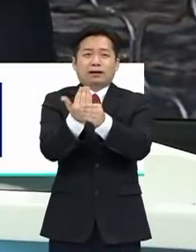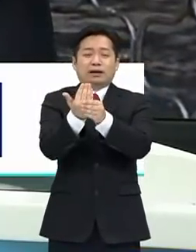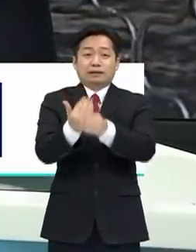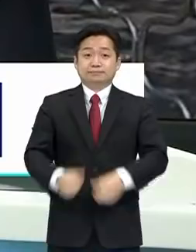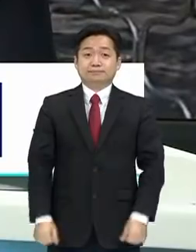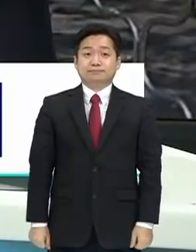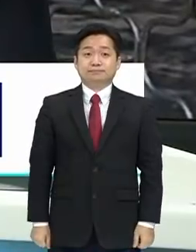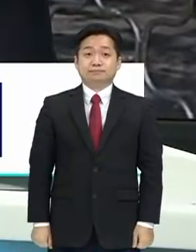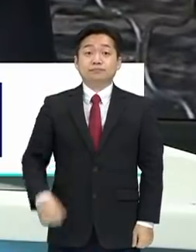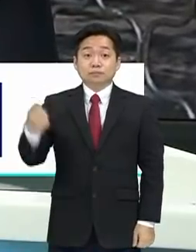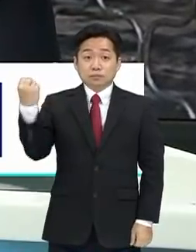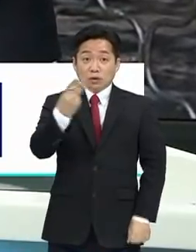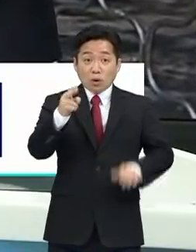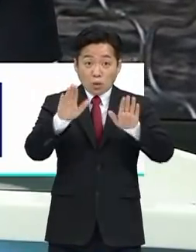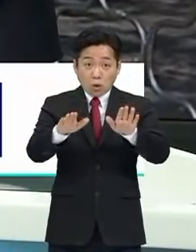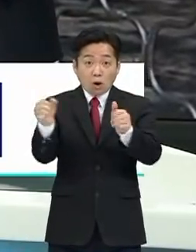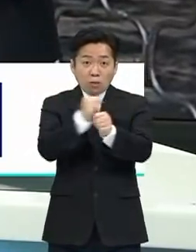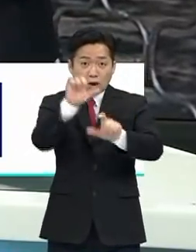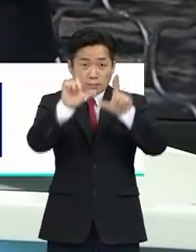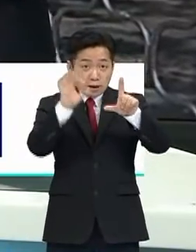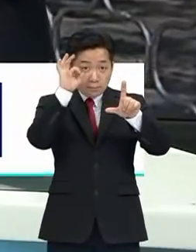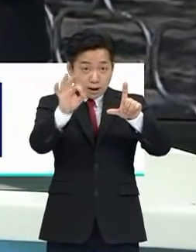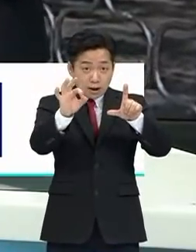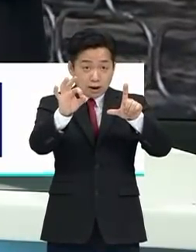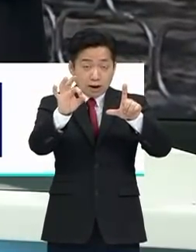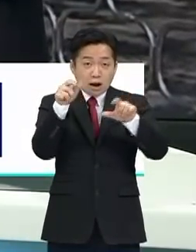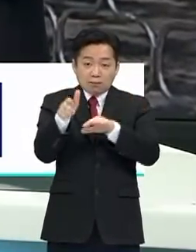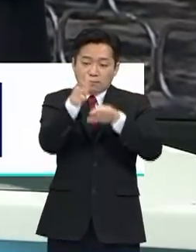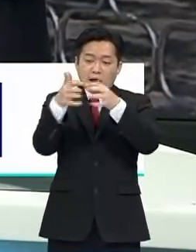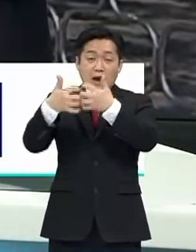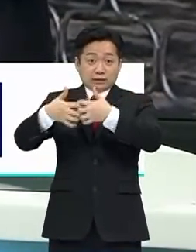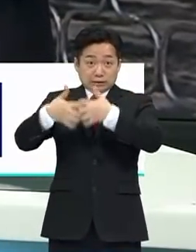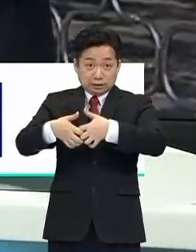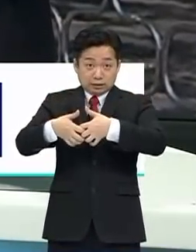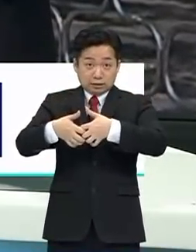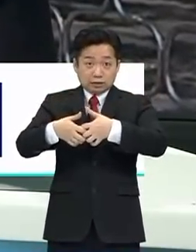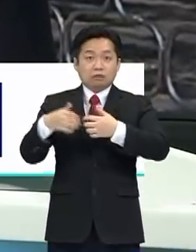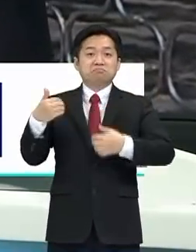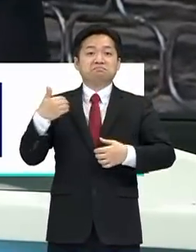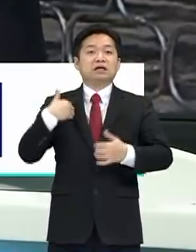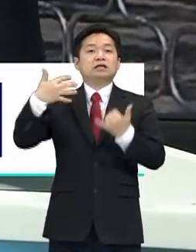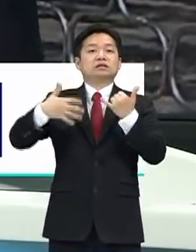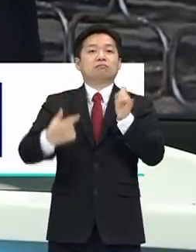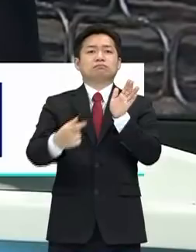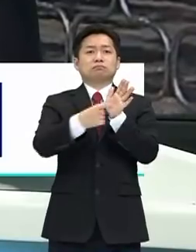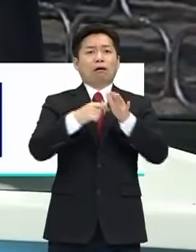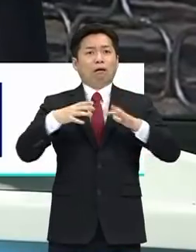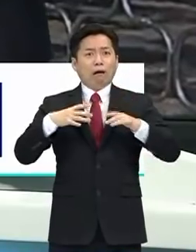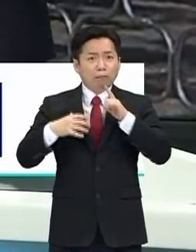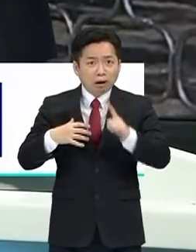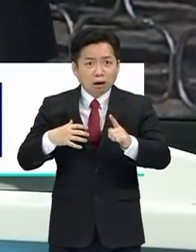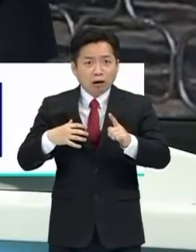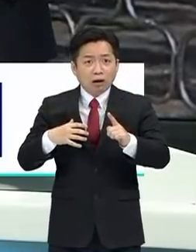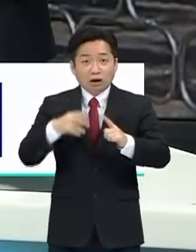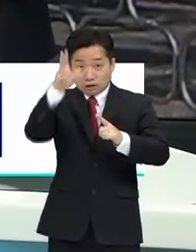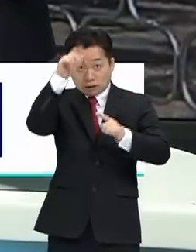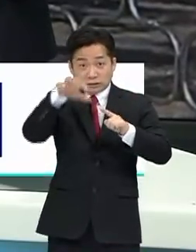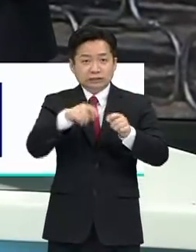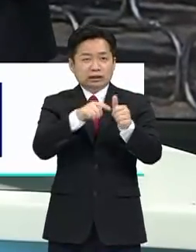그러고는 또 그 폭행 장면이 찍힌 블랙박스 영상을 자기가 인터넷에 올리기까지 했습니다. 경찰이 지금 이 남자 쫓고 있습니다.